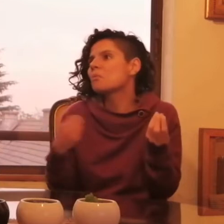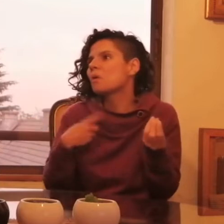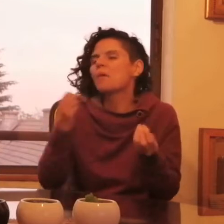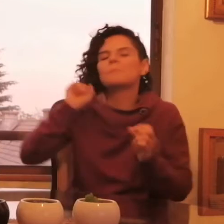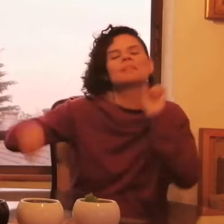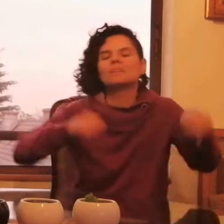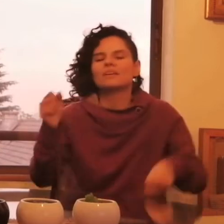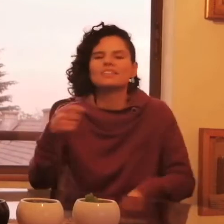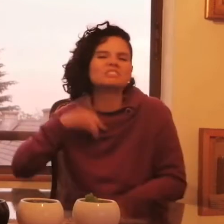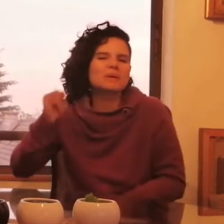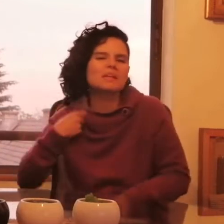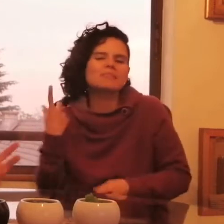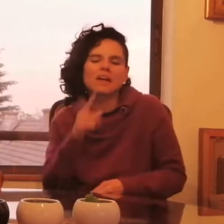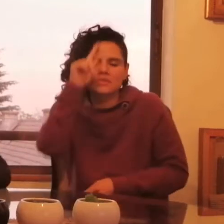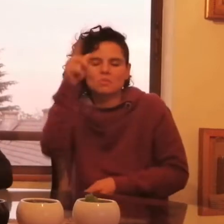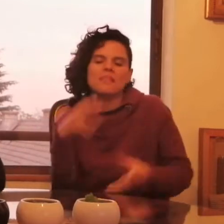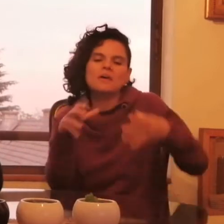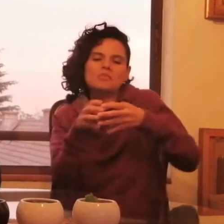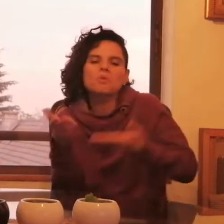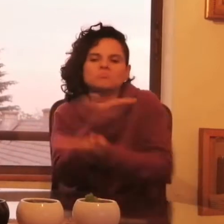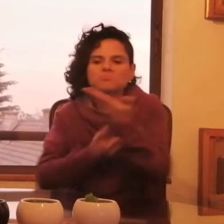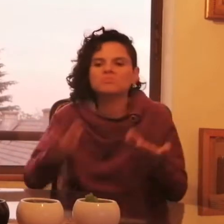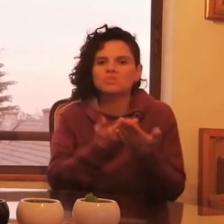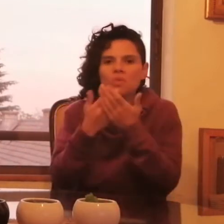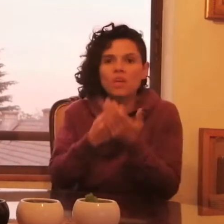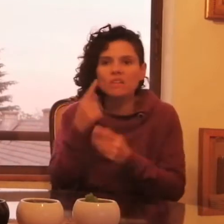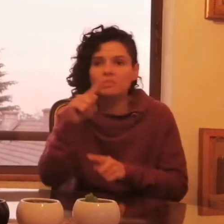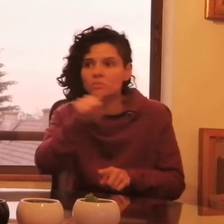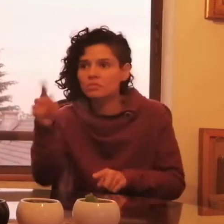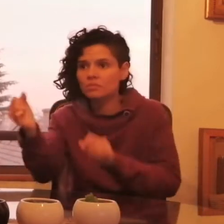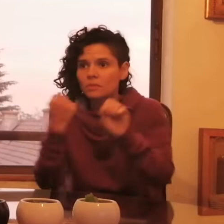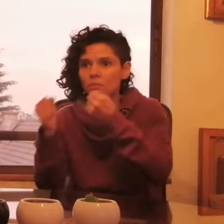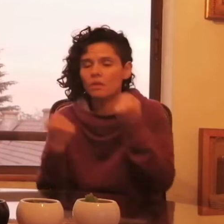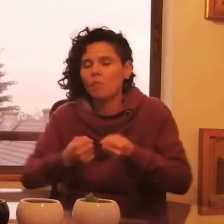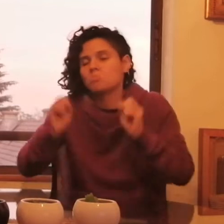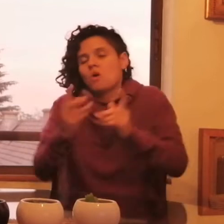estaba acostumbrada a estudiar en grupo entonces no importa estudio sola, nadie quiere estudiar conmigo